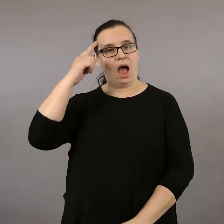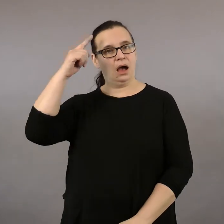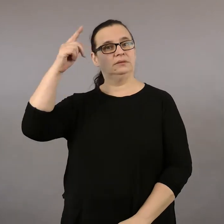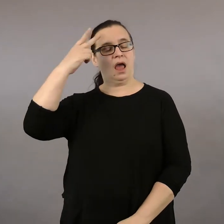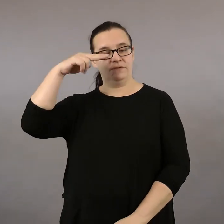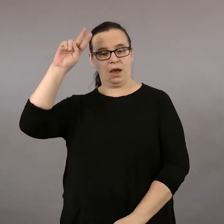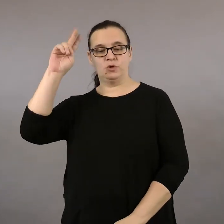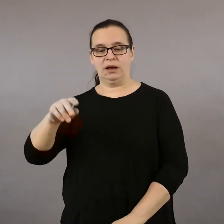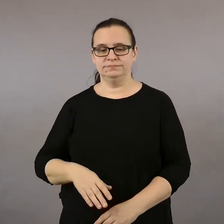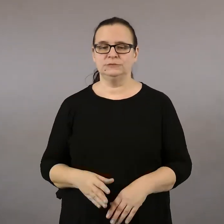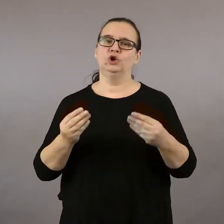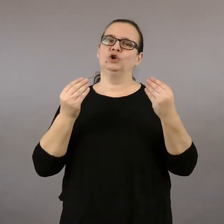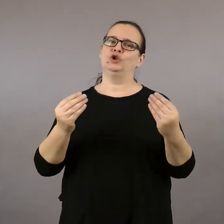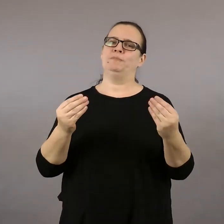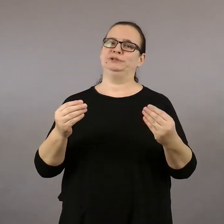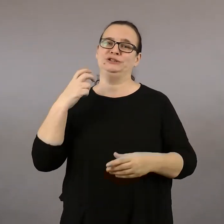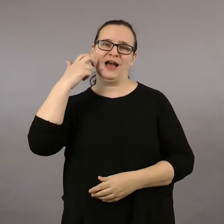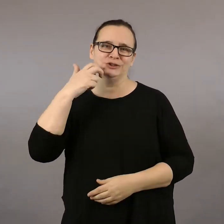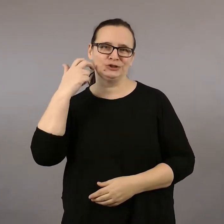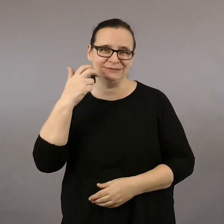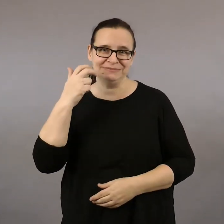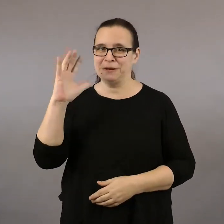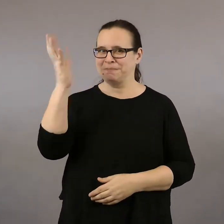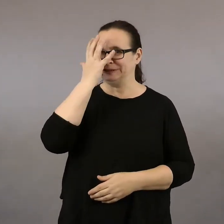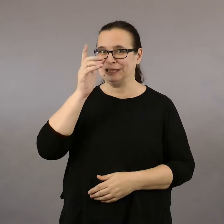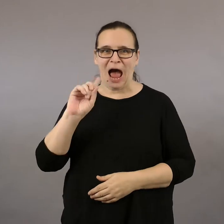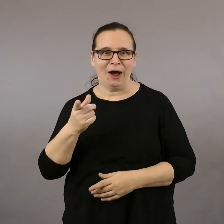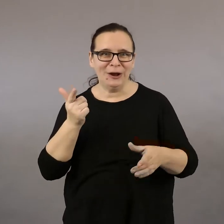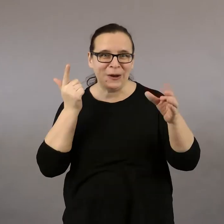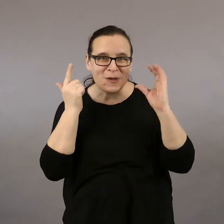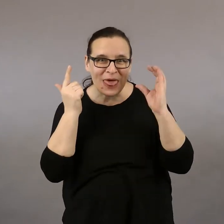Video-Anacht für Februar An Fasching sind Masken und Kostüme typisch - cool!